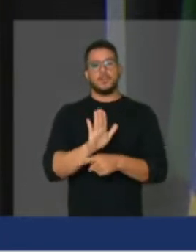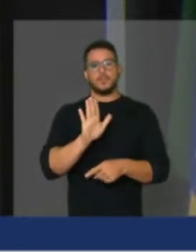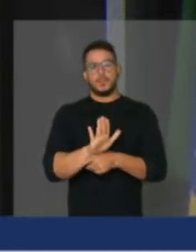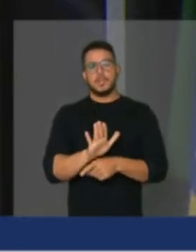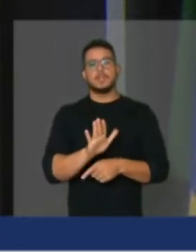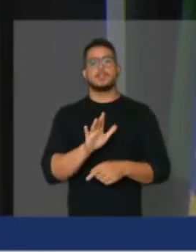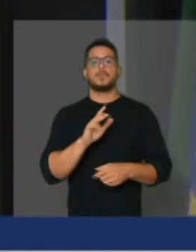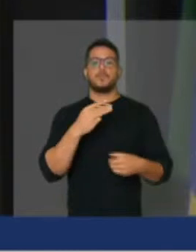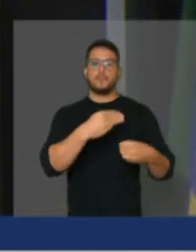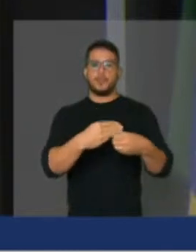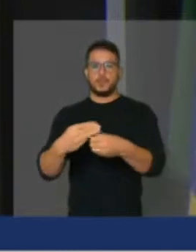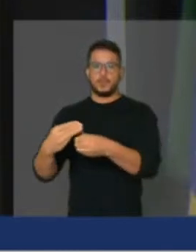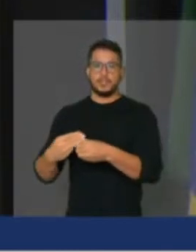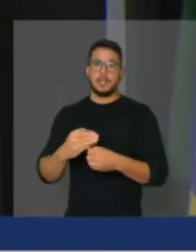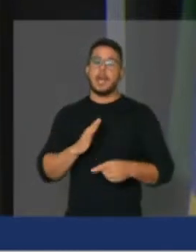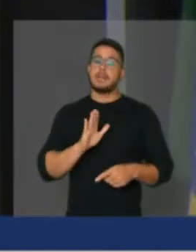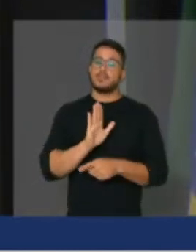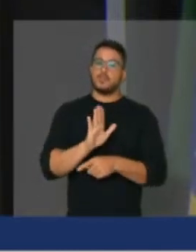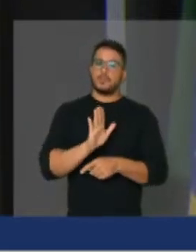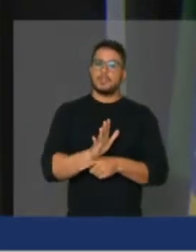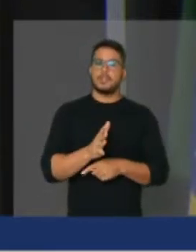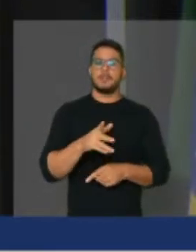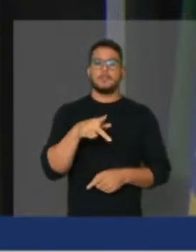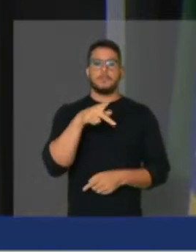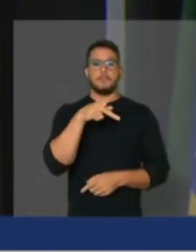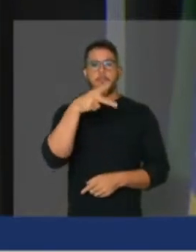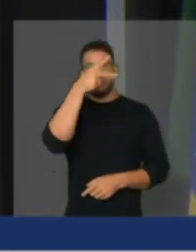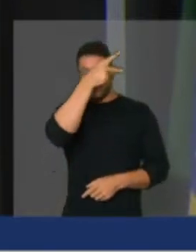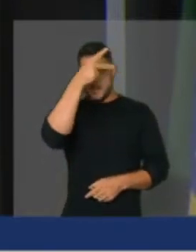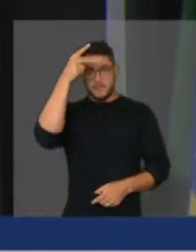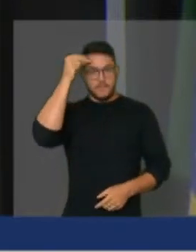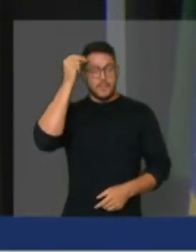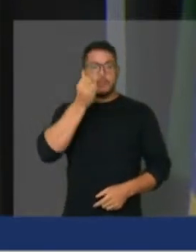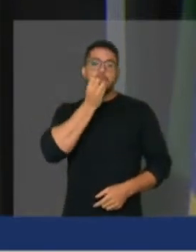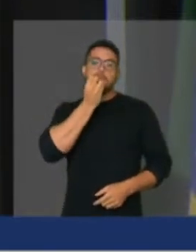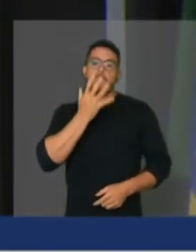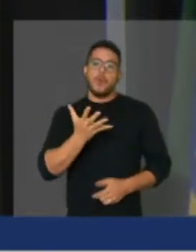PREFEITOS QUE REALMENTE QUEREM FAZER A GRANDE DIFERENÇA COMO EU DISSE, REPITO, PREFEITO VAGABUNDO QUE NÃO HONRA O